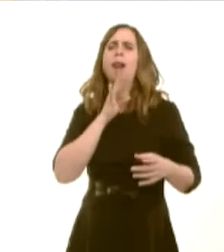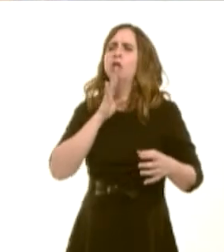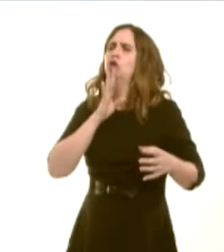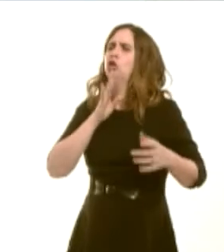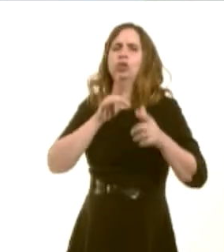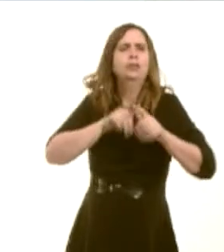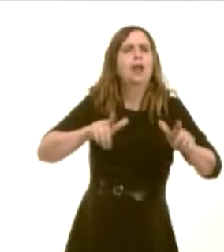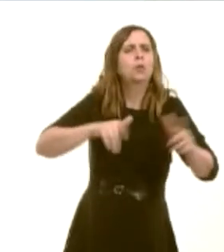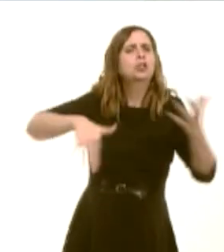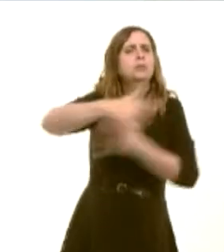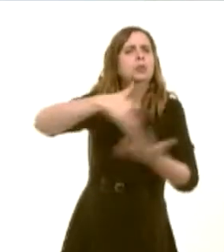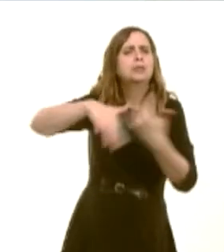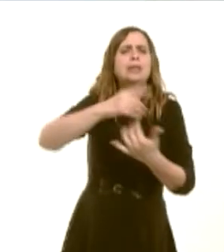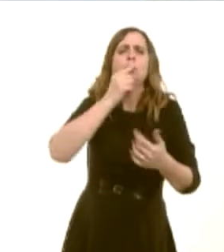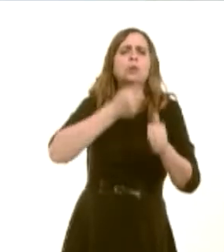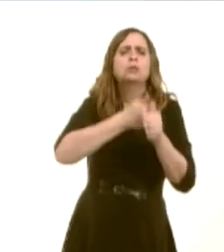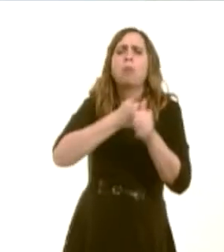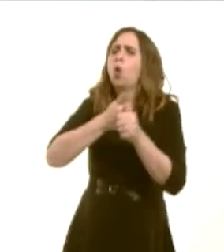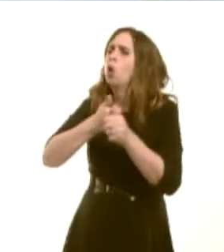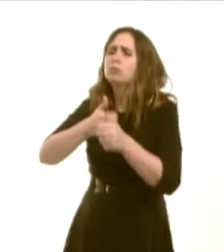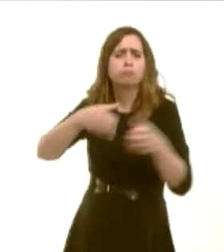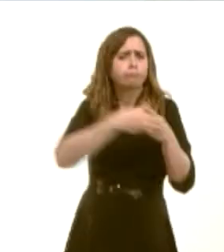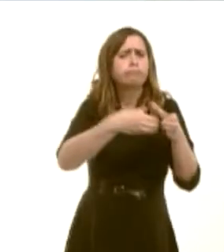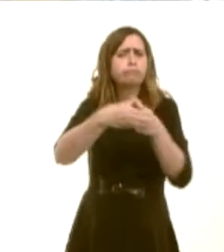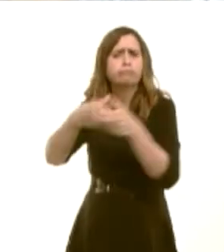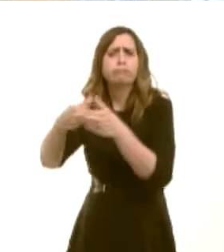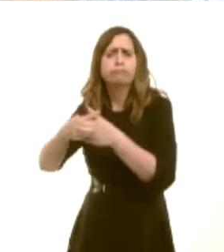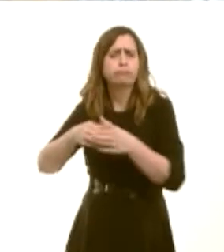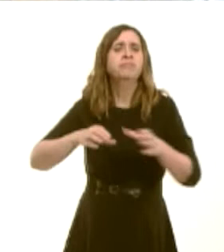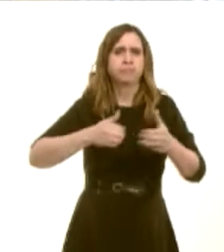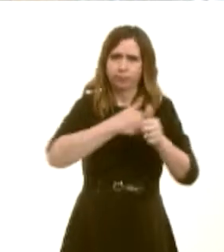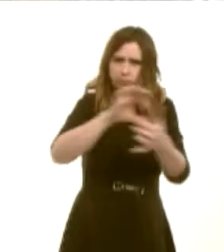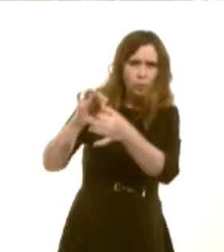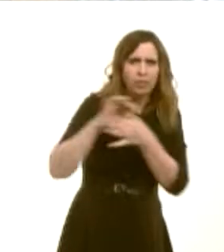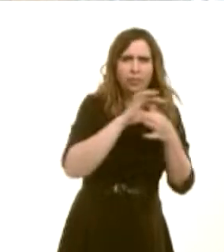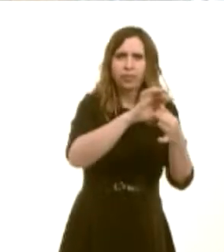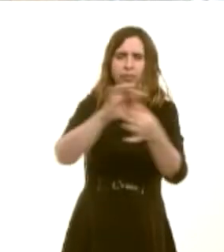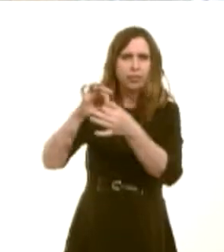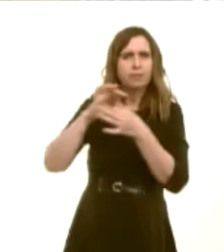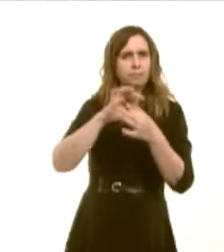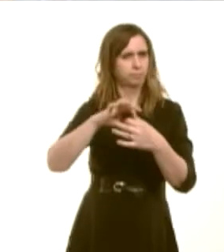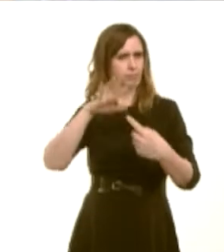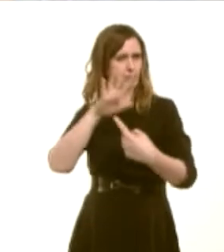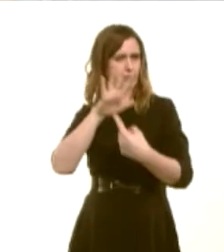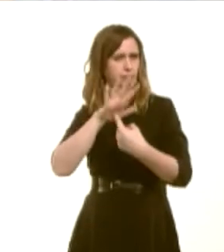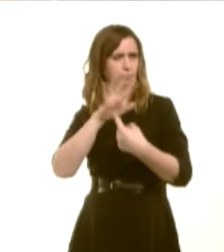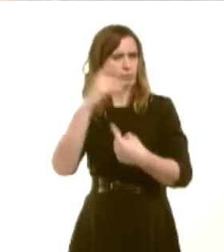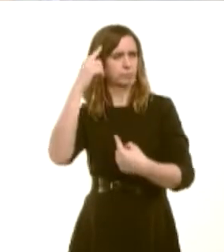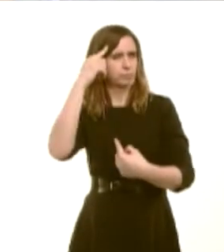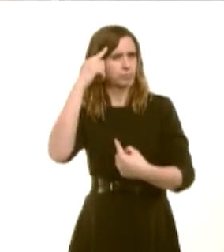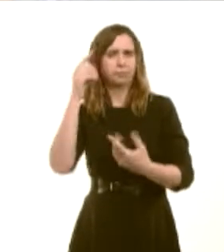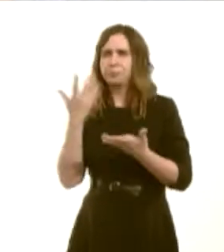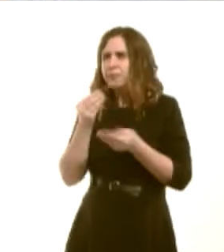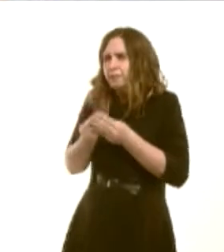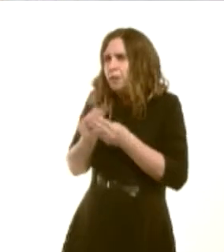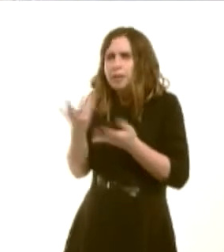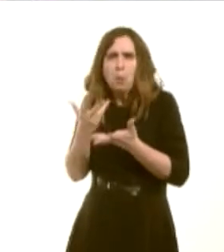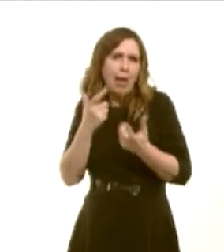Lle mae sefyllfa o lai o arian, maeín bwysig dros ben i flaenoriaethu lle maeír arian